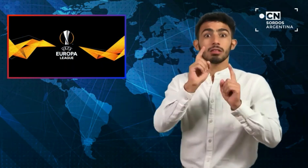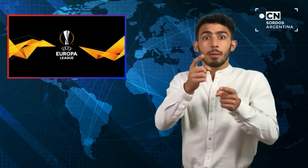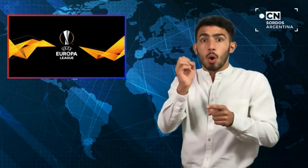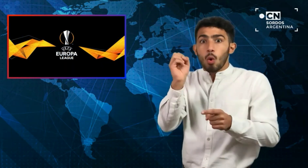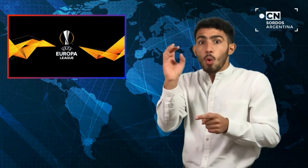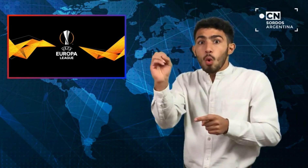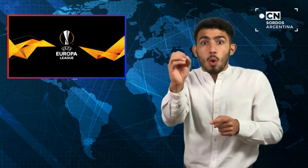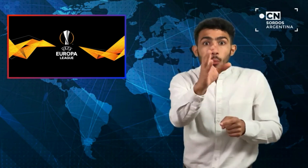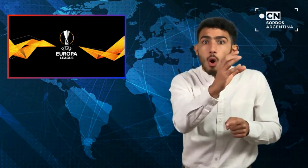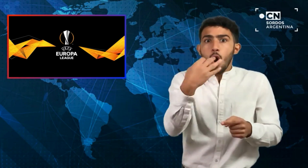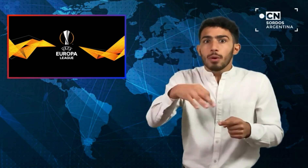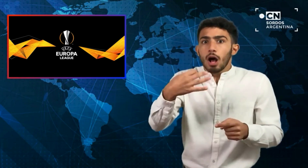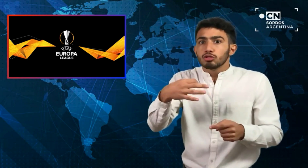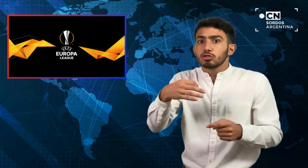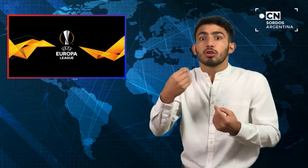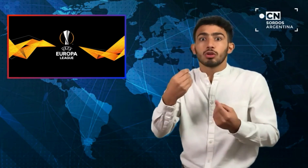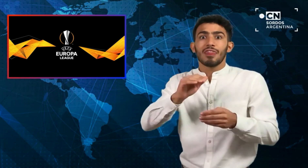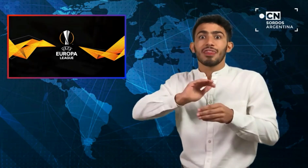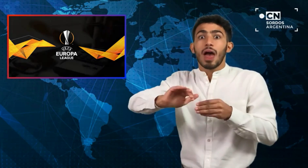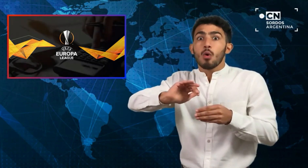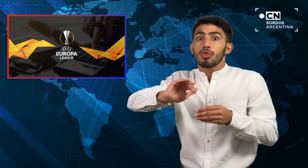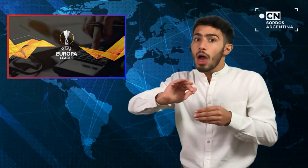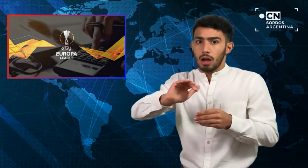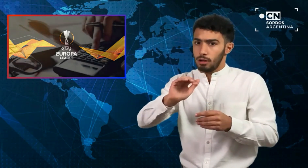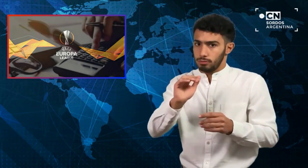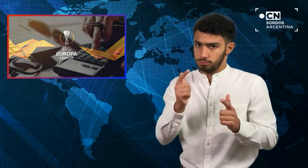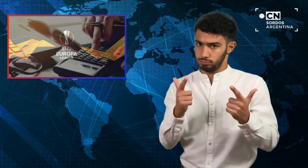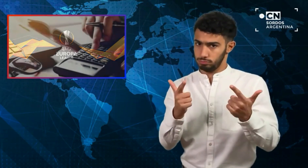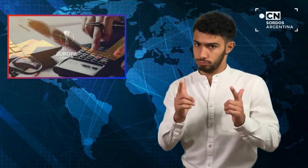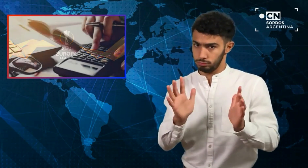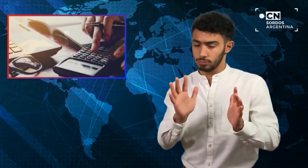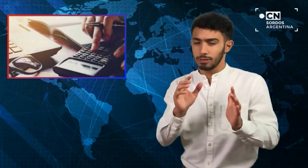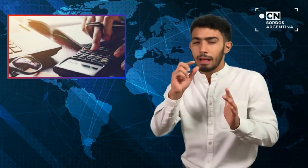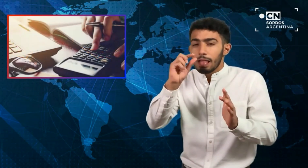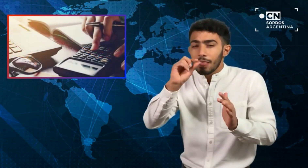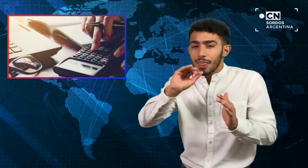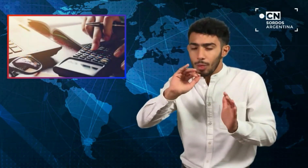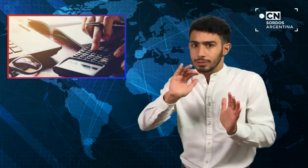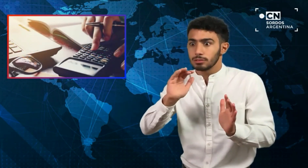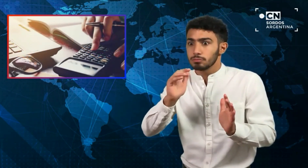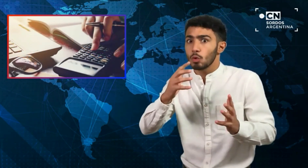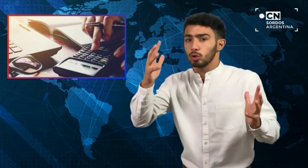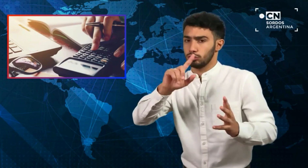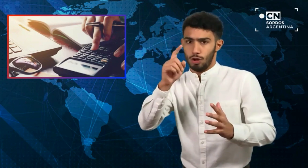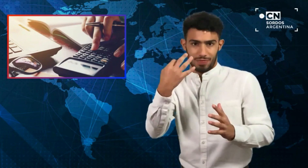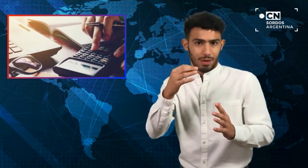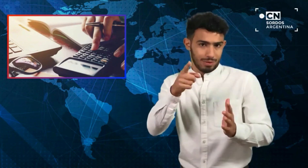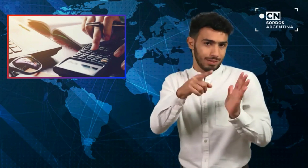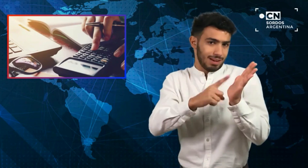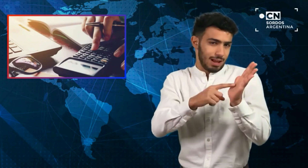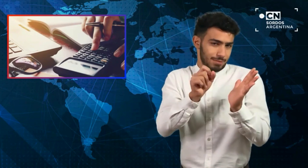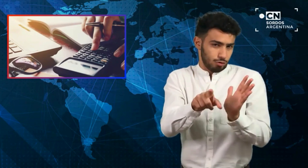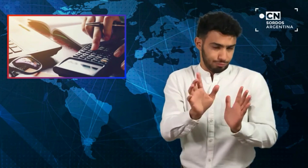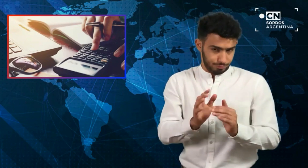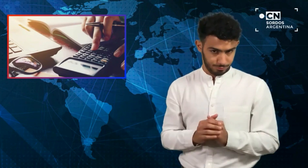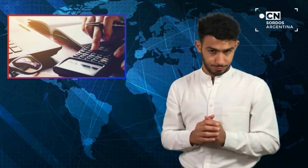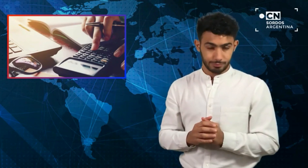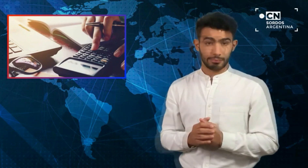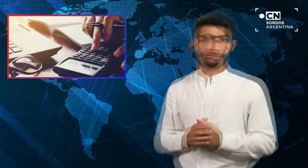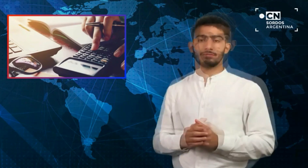Además, esos clubes no pueden tener deudas.